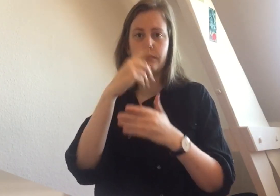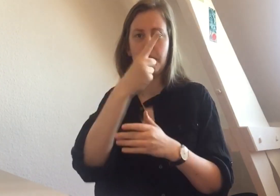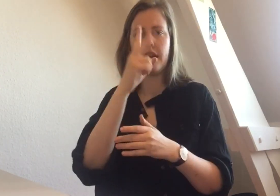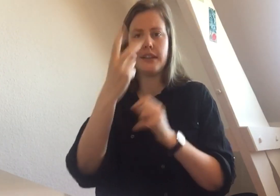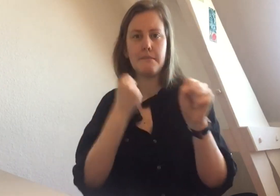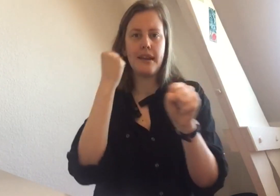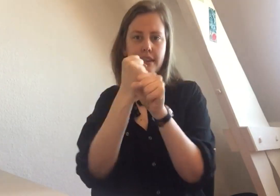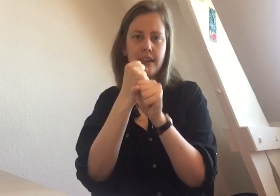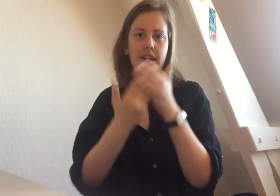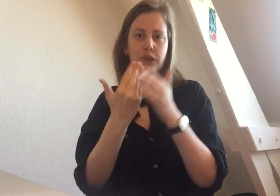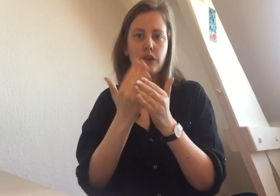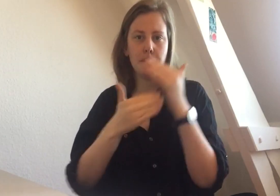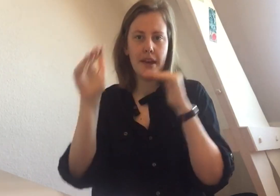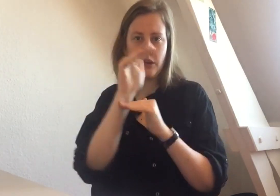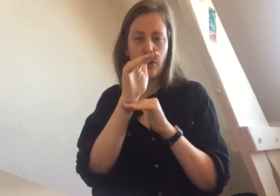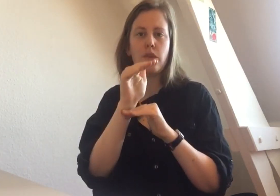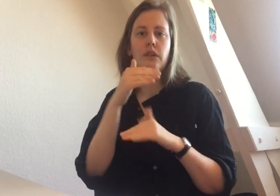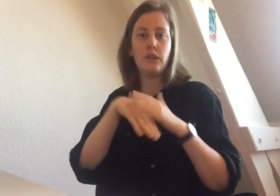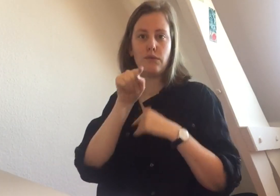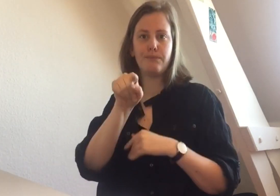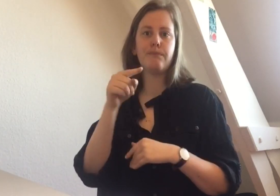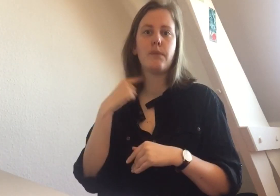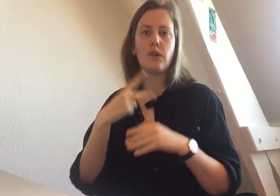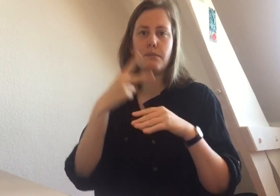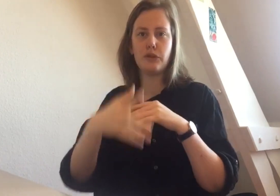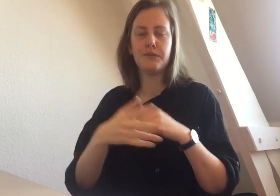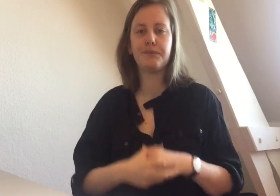lors de mes première et deuxième années d'études supérieures.